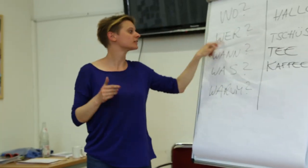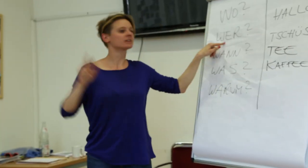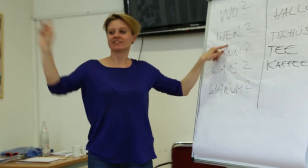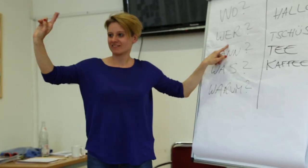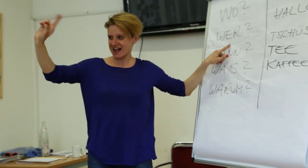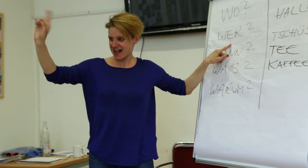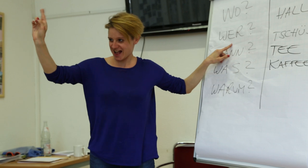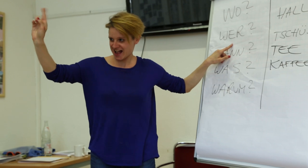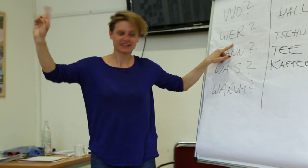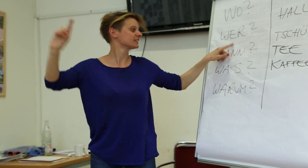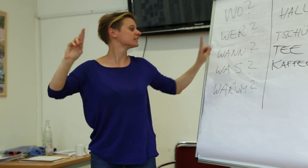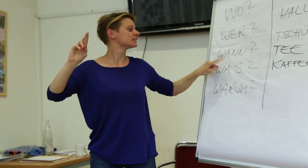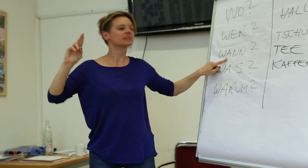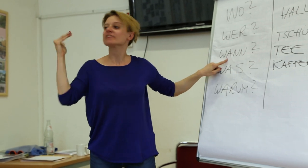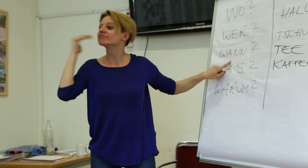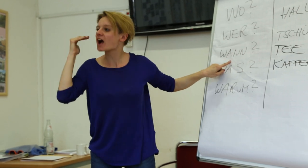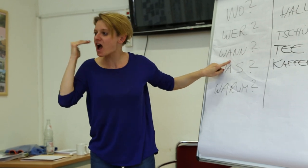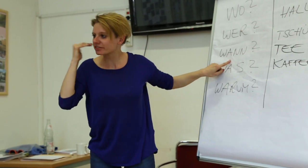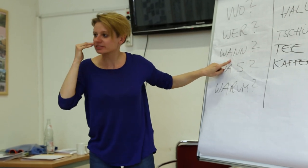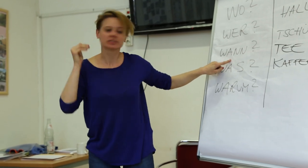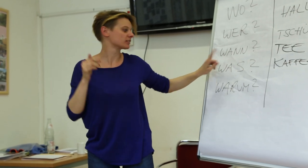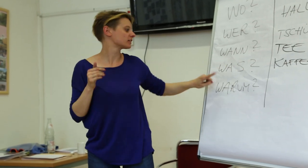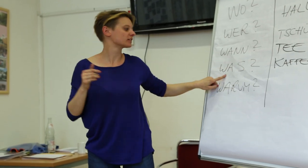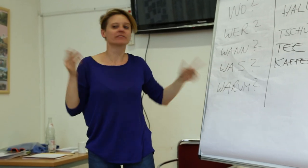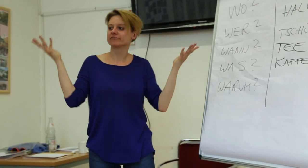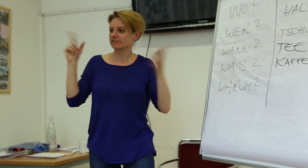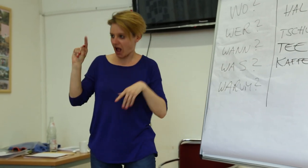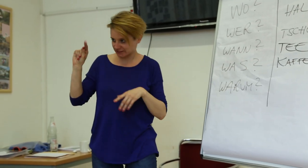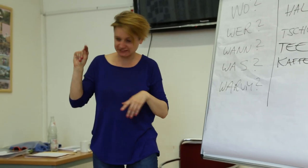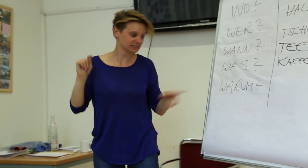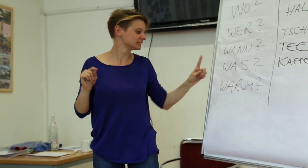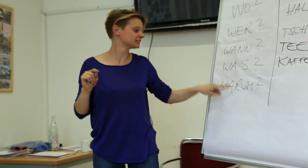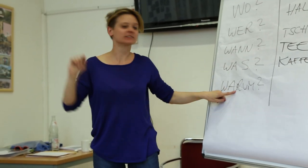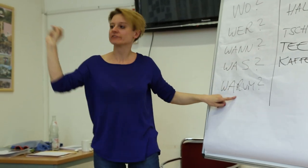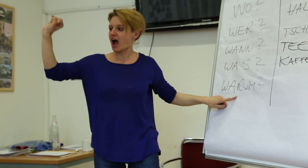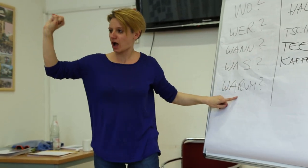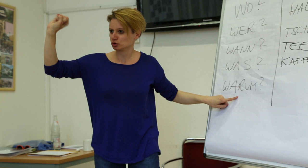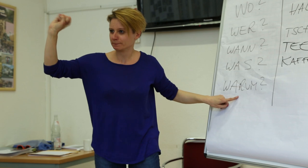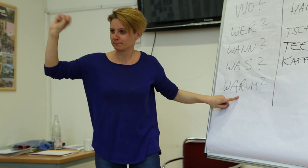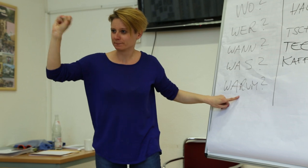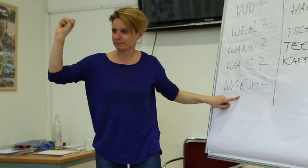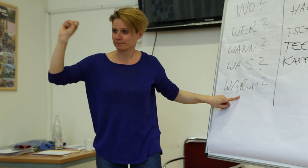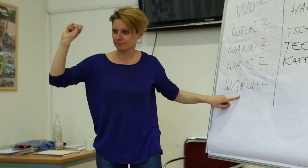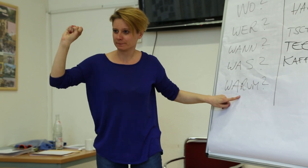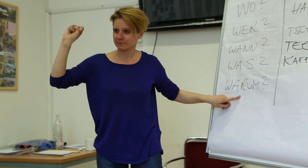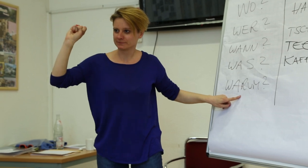So gebärdet man… Wo… Wer… Wann… Was… Warum